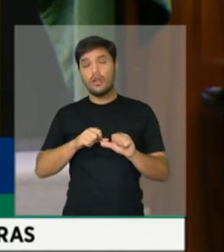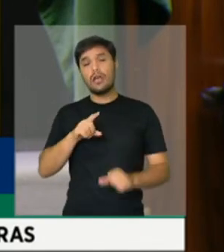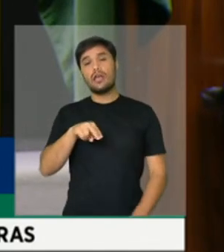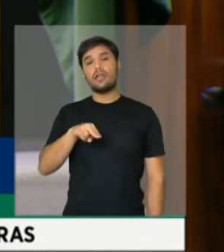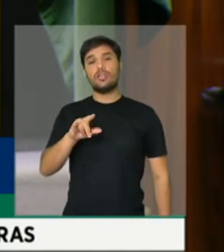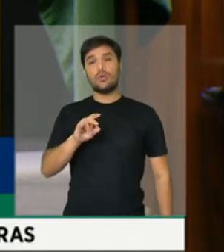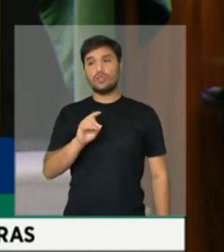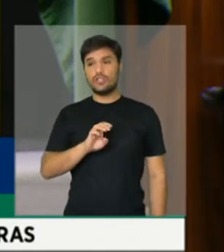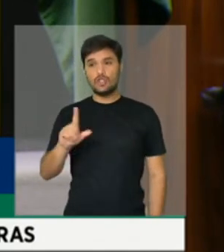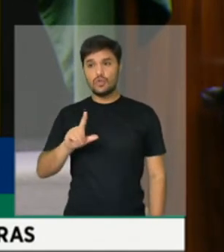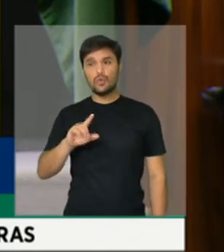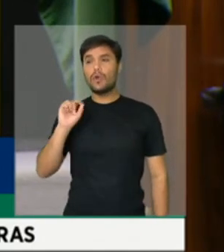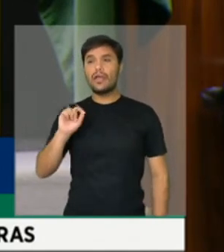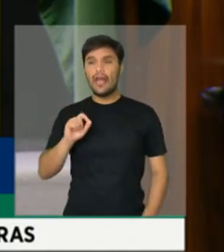O QUE ME DIZEM OS LIBERAIS AQUI POR EXEMPLO, DA MECÂNICO